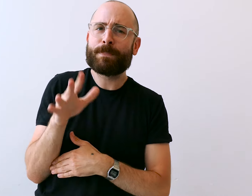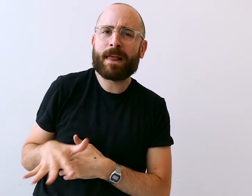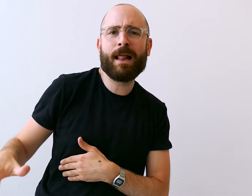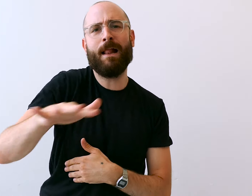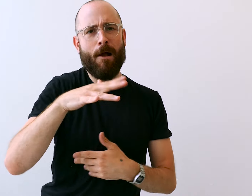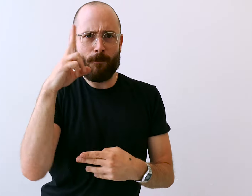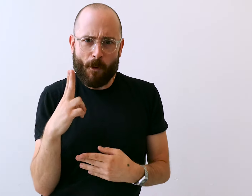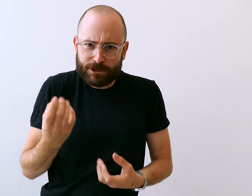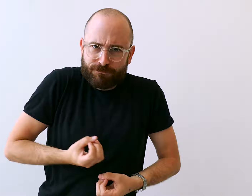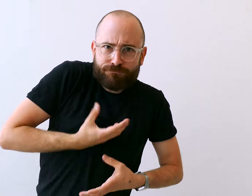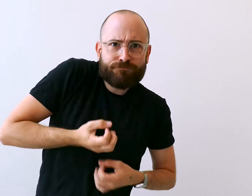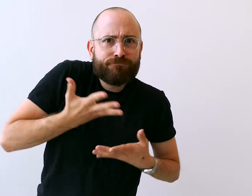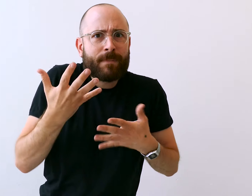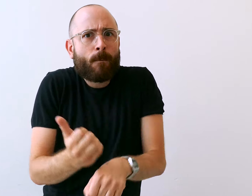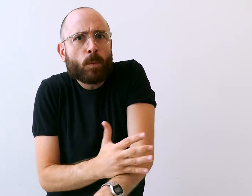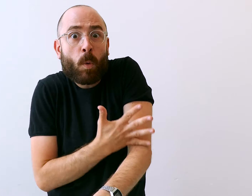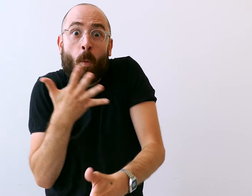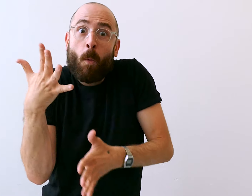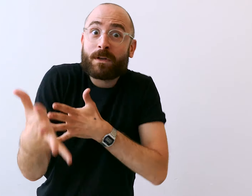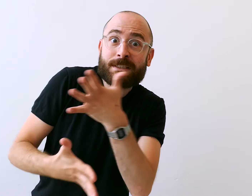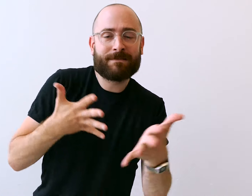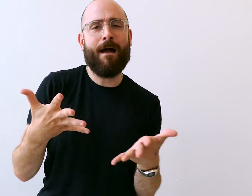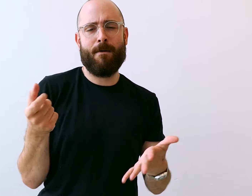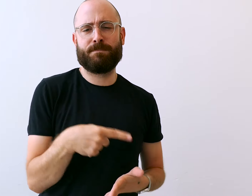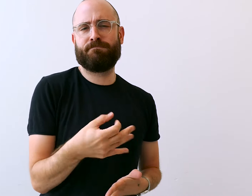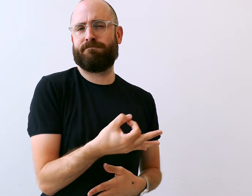Ce livre permettra aux bébés d'exprimer leurs émotions en LSF. C'est l'idéal.